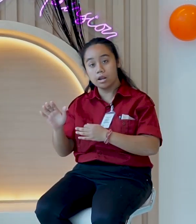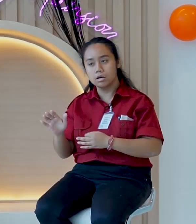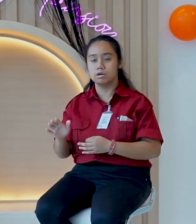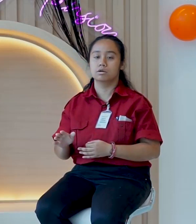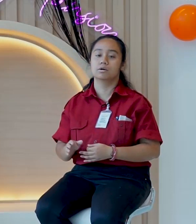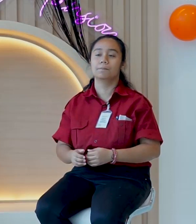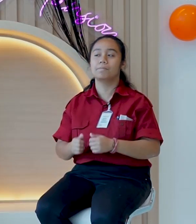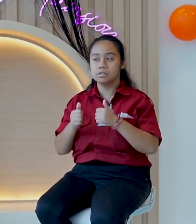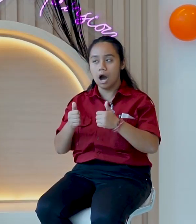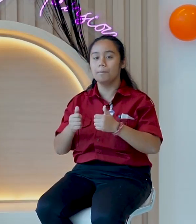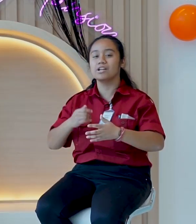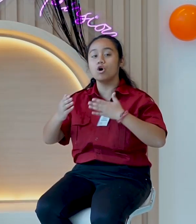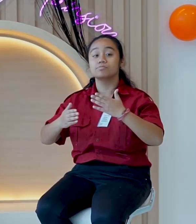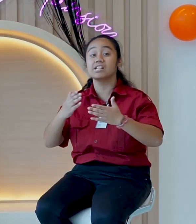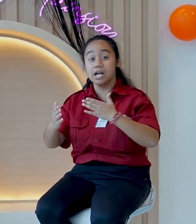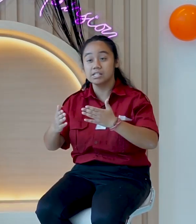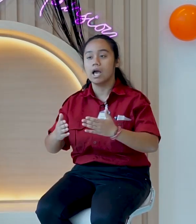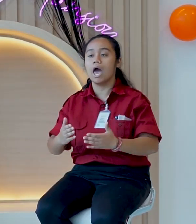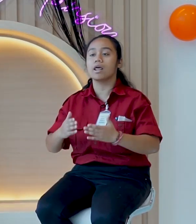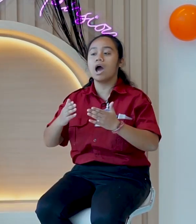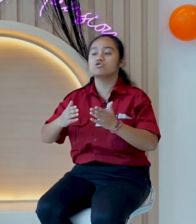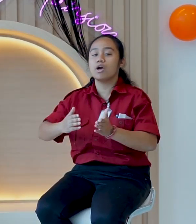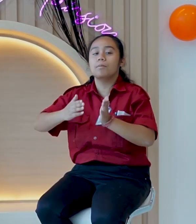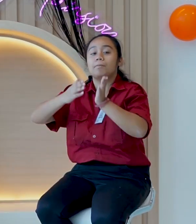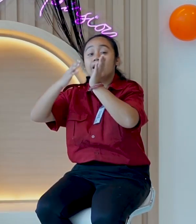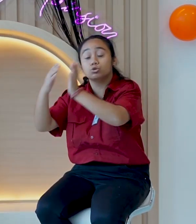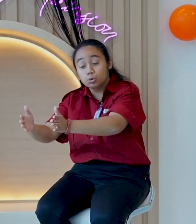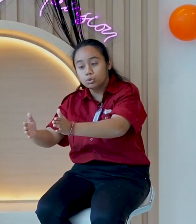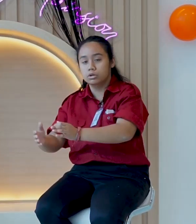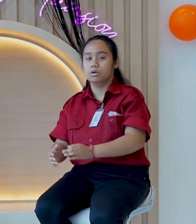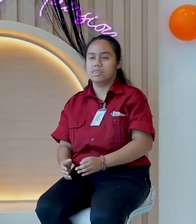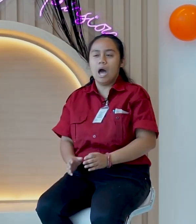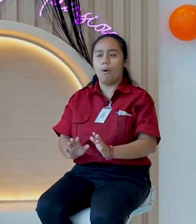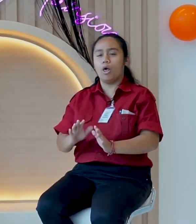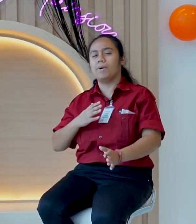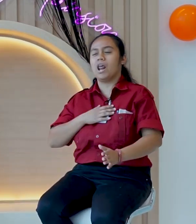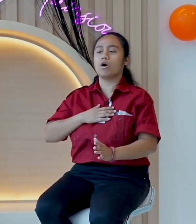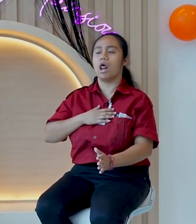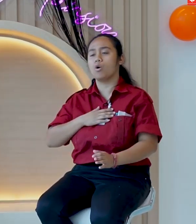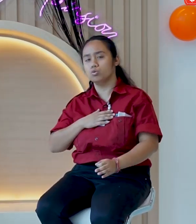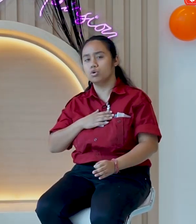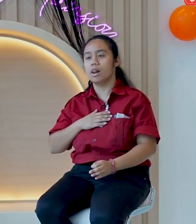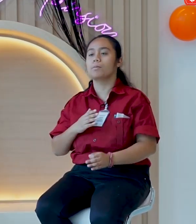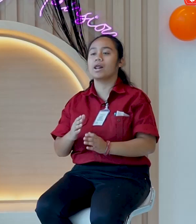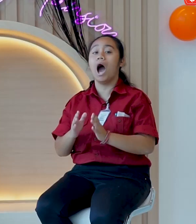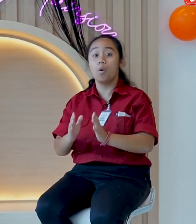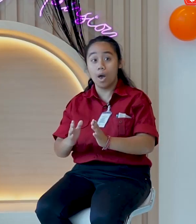orang-orang bisa berkomunikasi dengan lebih baik, jangan ragu-ragu pada saya.